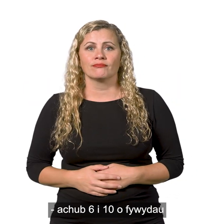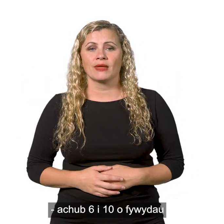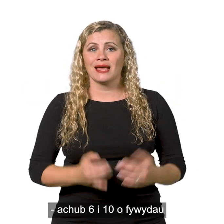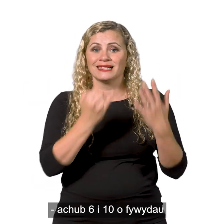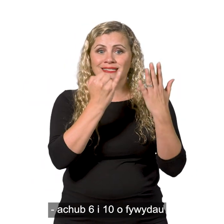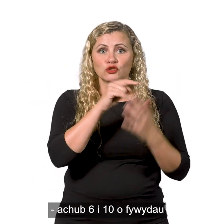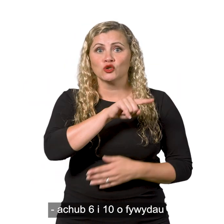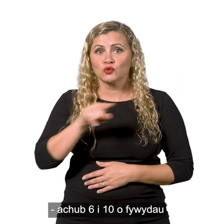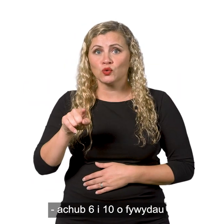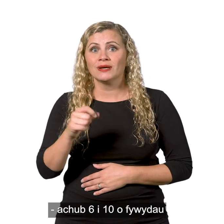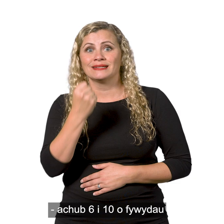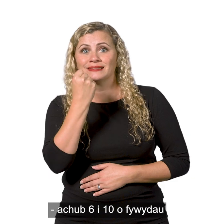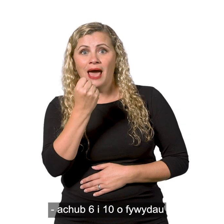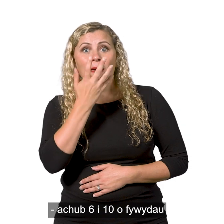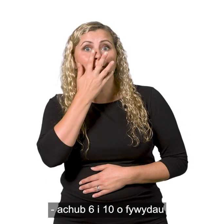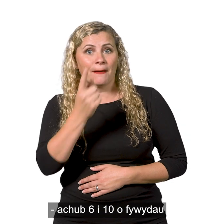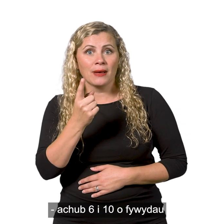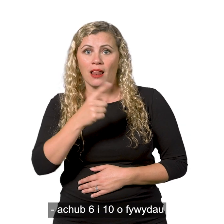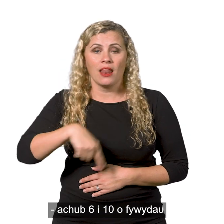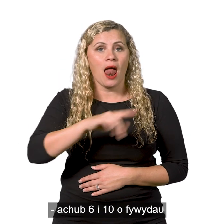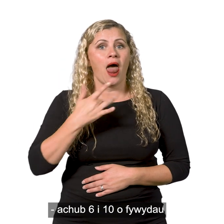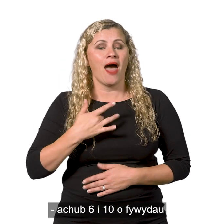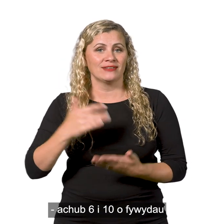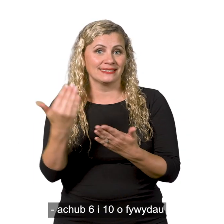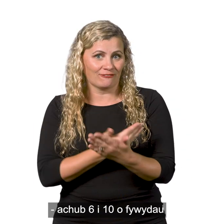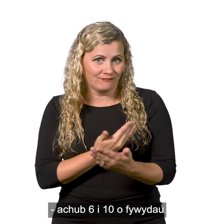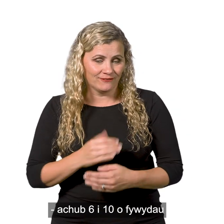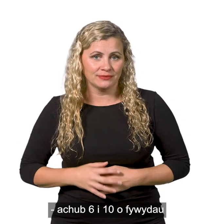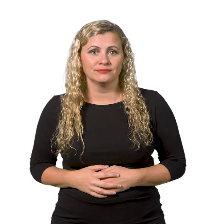achub 6 i 10 o fywydau